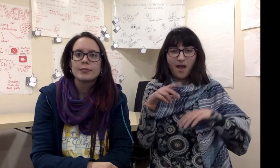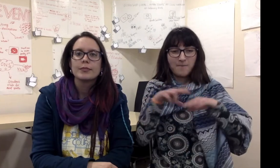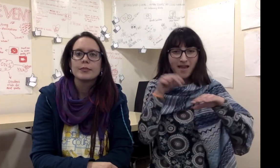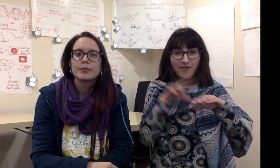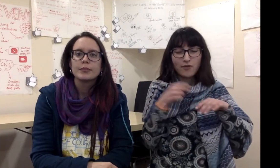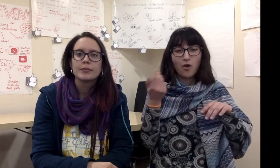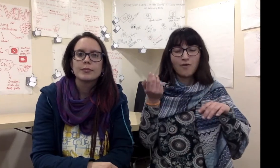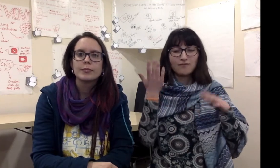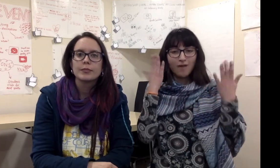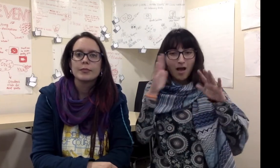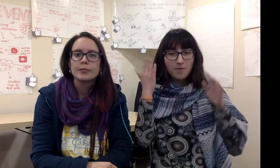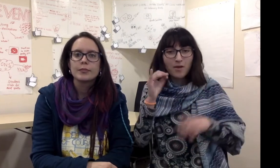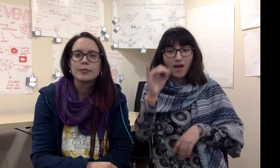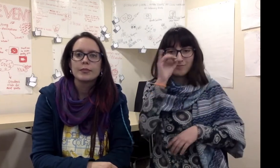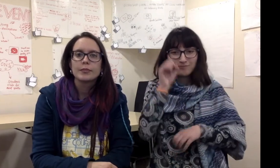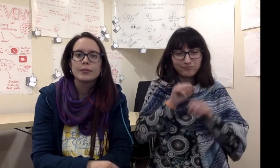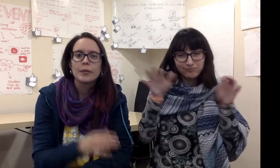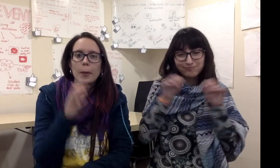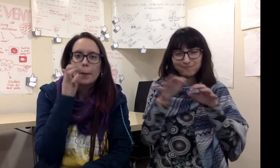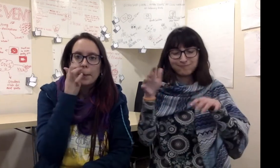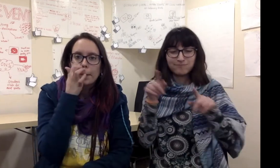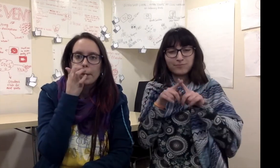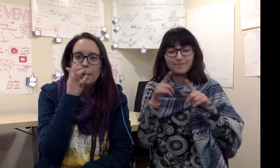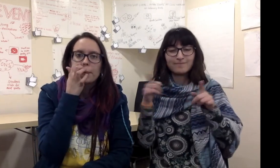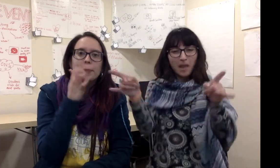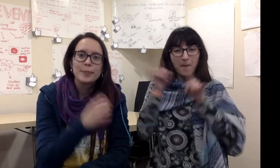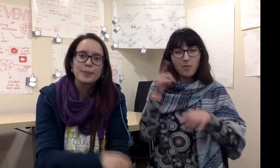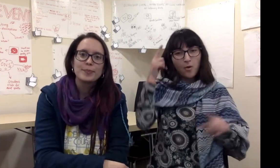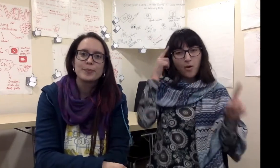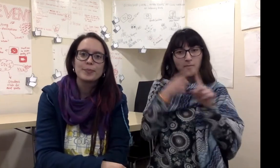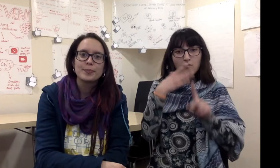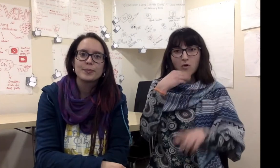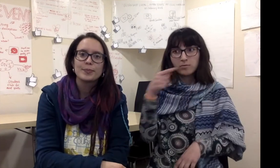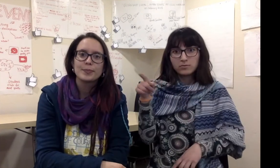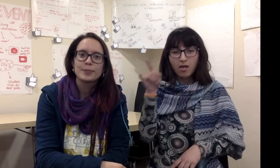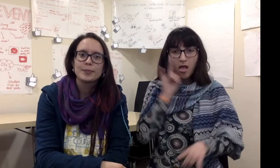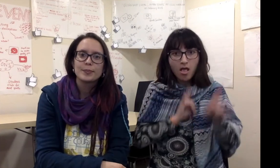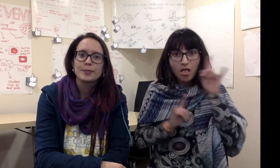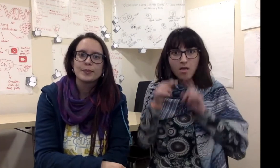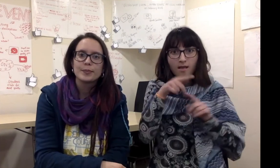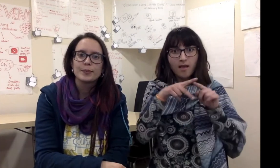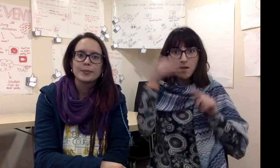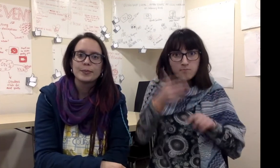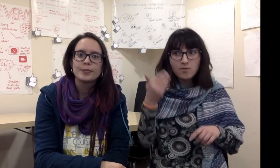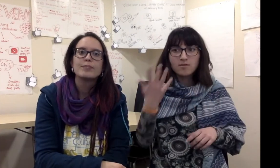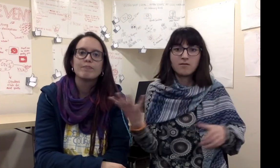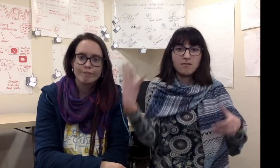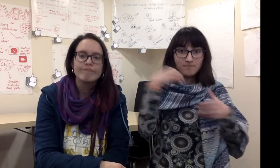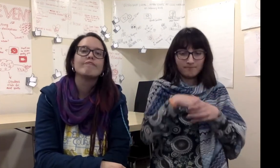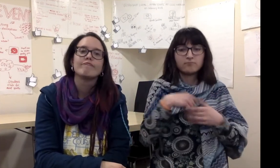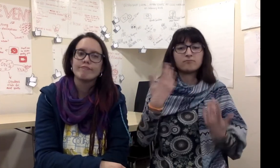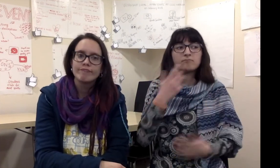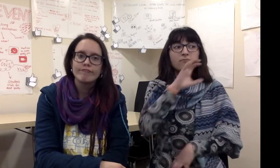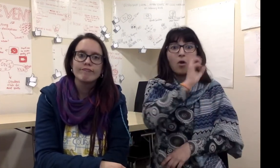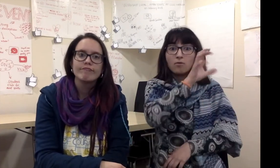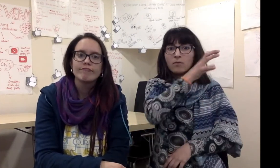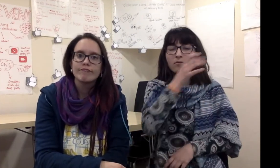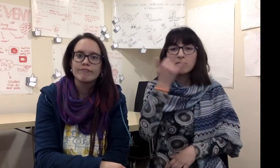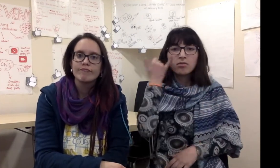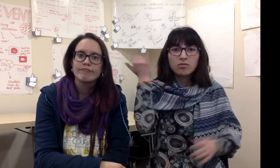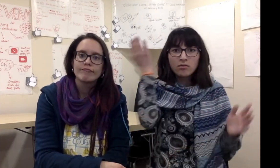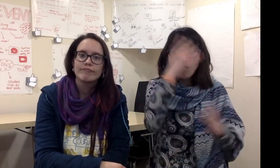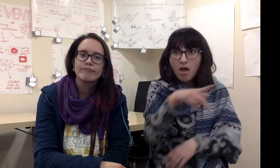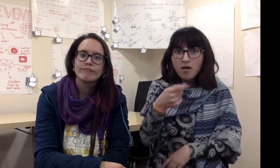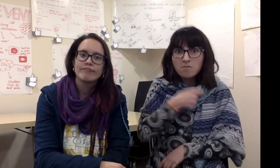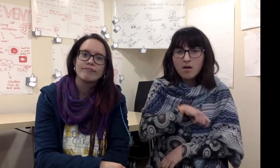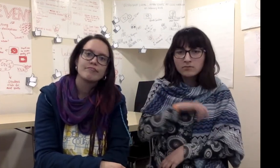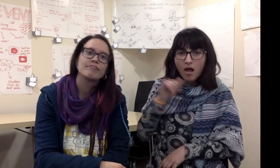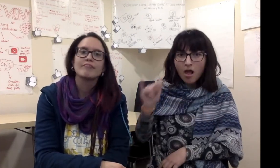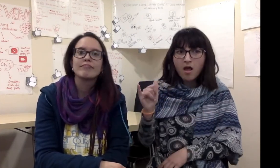ya que hicimos difusión por redes sociales para atraer a jóvenes, mientras que otros países no,